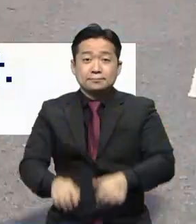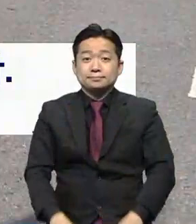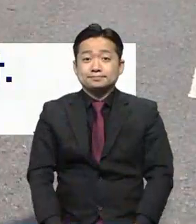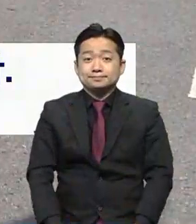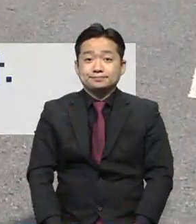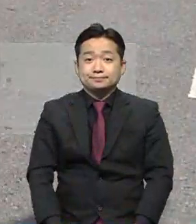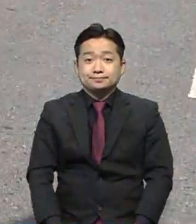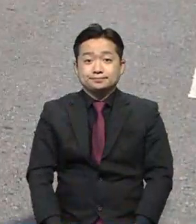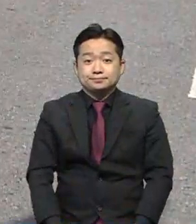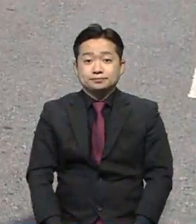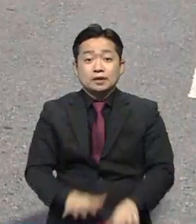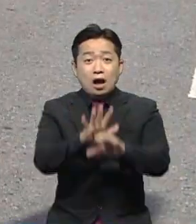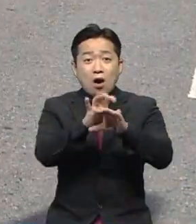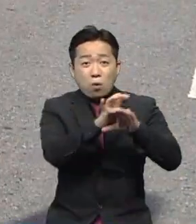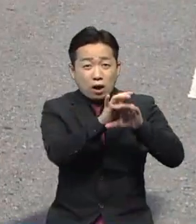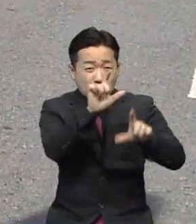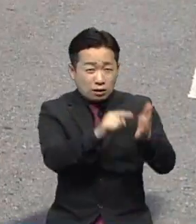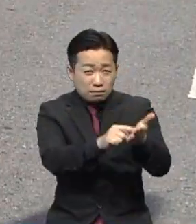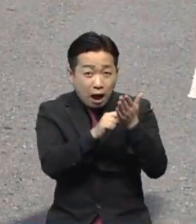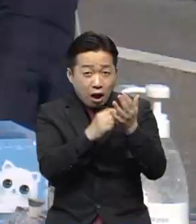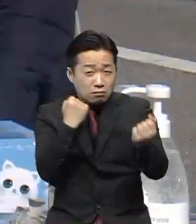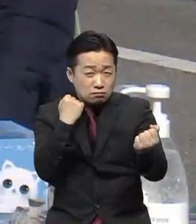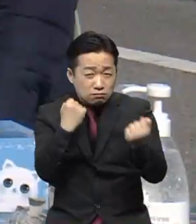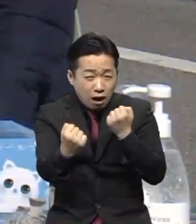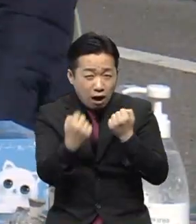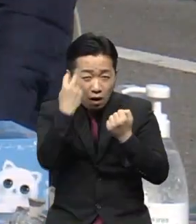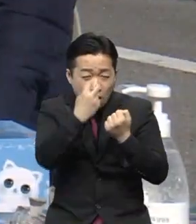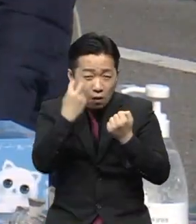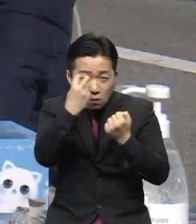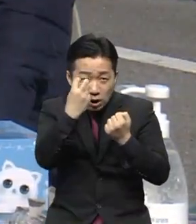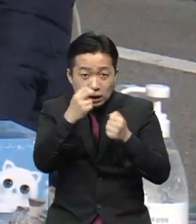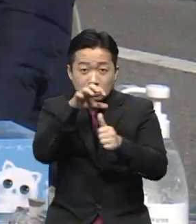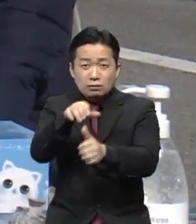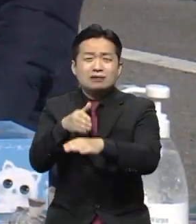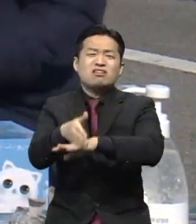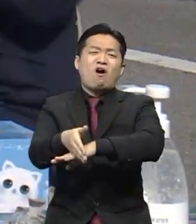(기자) 코로나19 증상이 있었음에도 진단검사와 격리가 늦어져 감염이 확산한